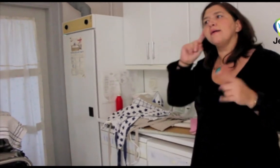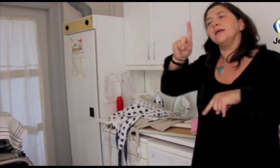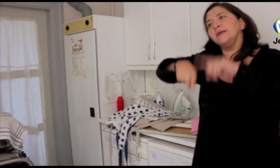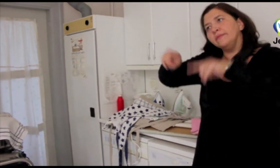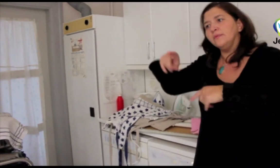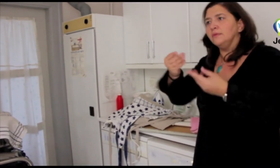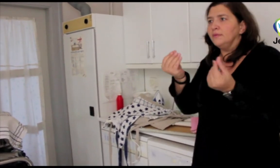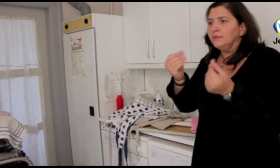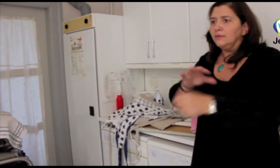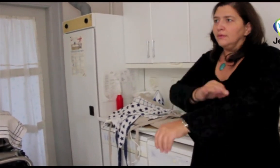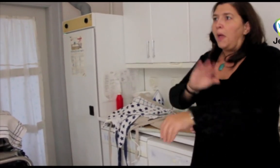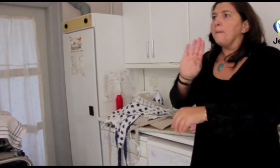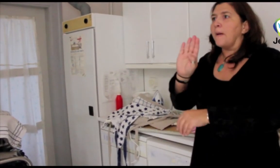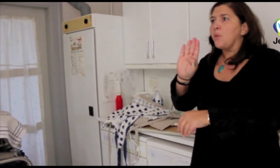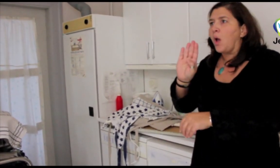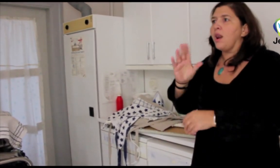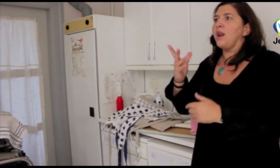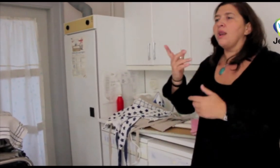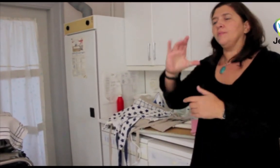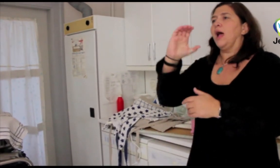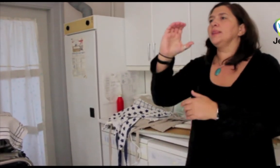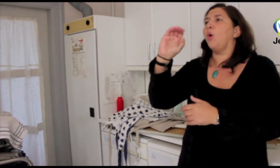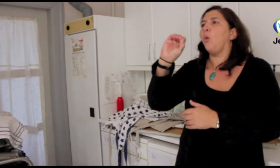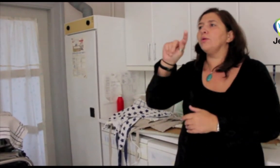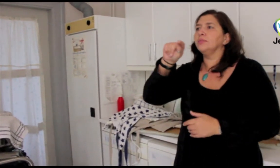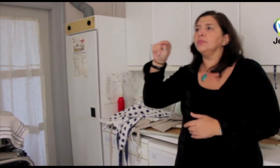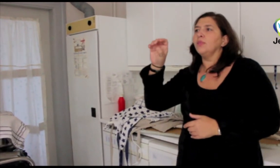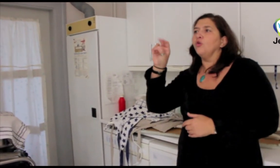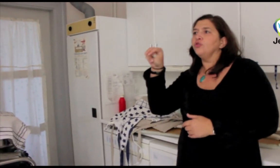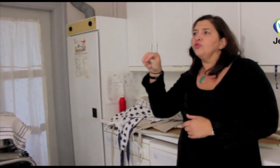A ruhákat anyaga szerint kell szétválasztani, pamut, gyapjú.